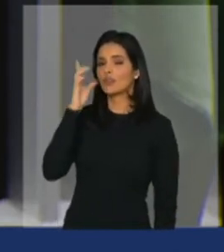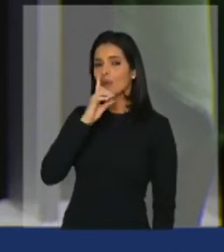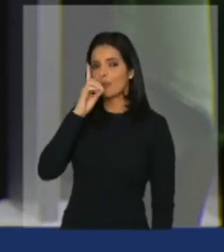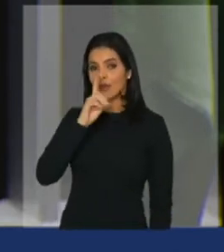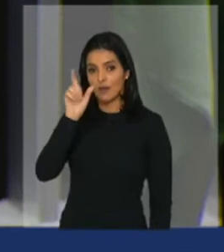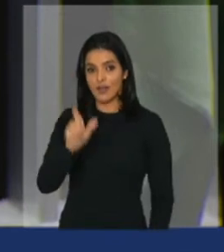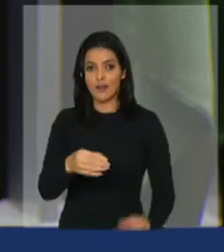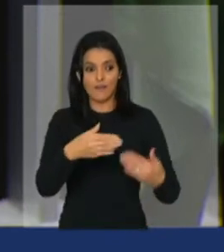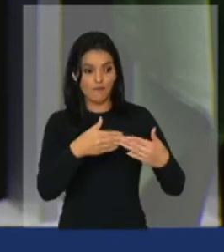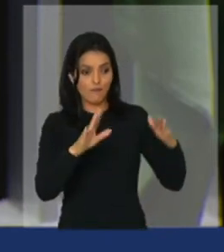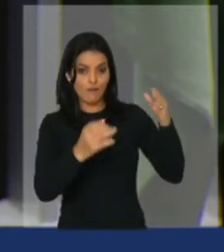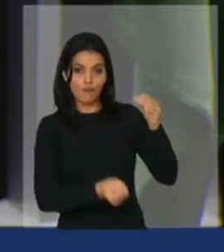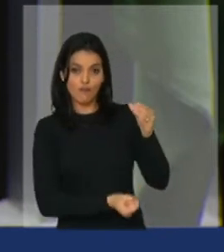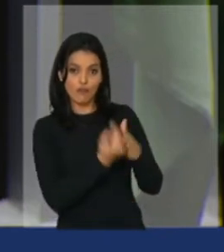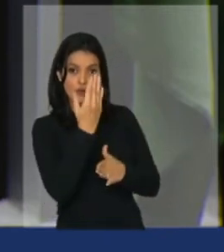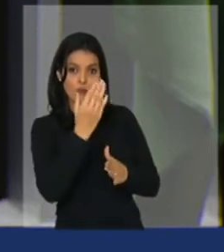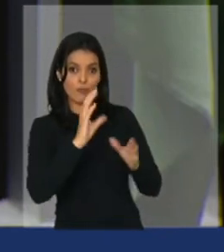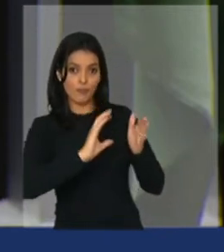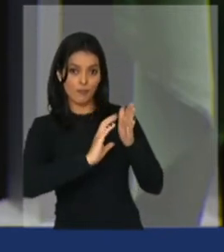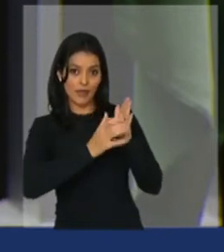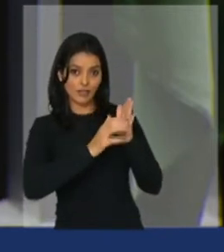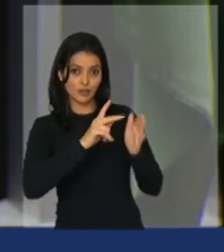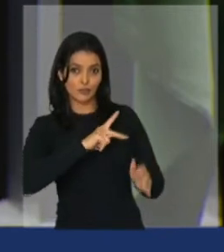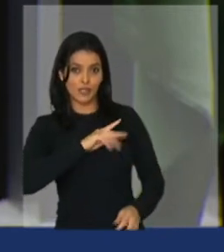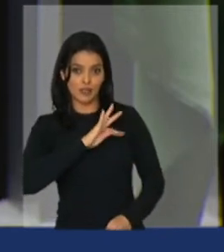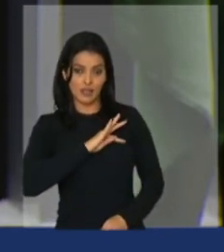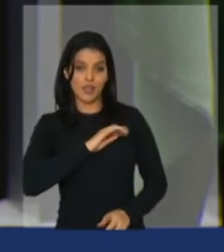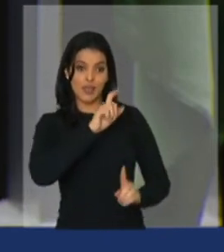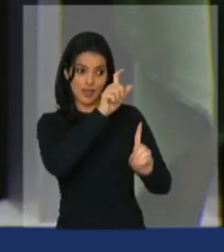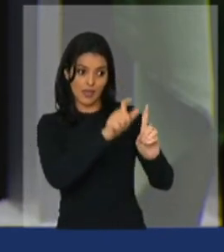FUNDADORES DO PARTIDO DOS TRABALHADORES,, ELE UM DOUTOR EM CIÊNCIA SOCIAIS PELA USP,